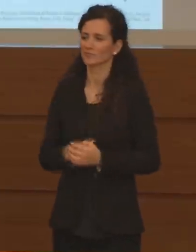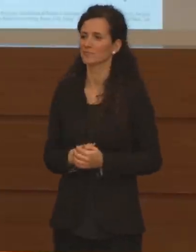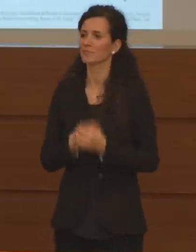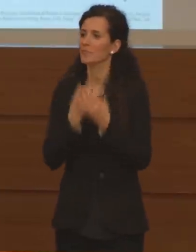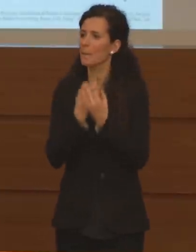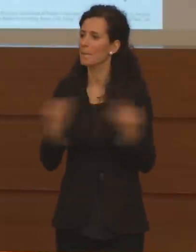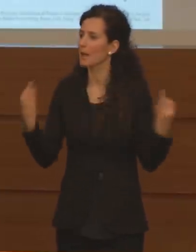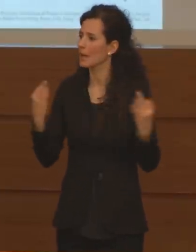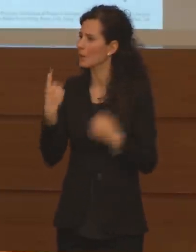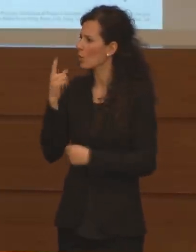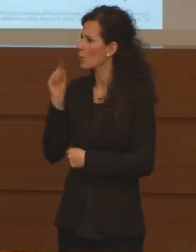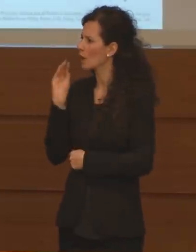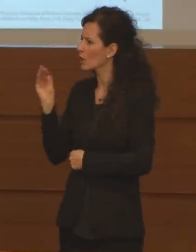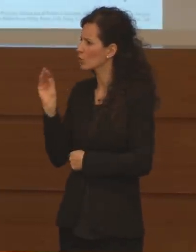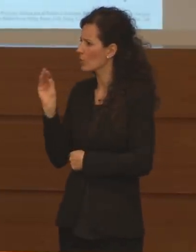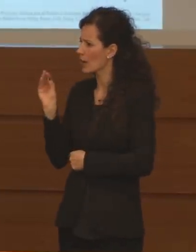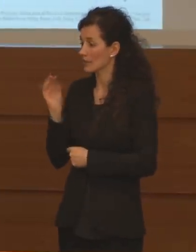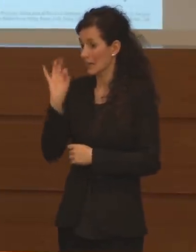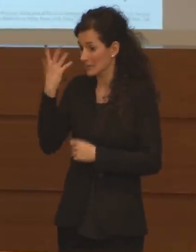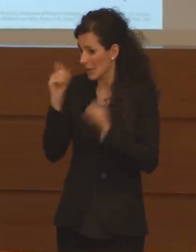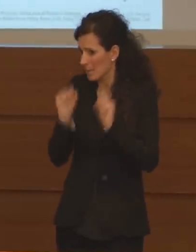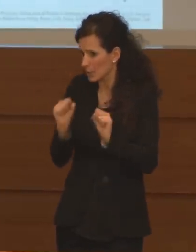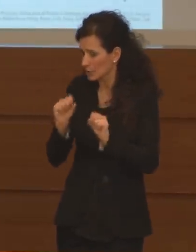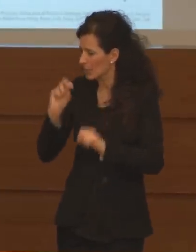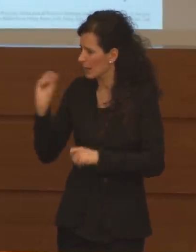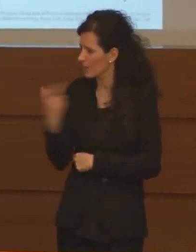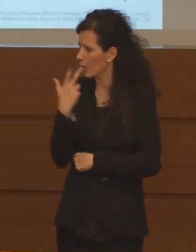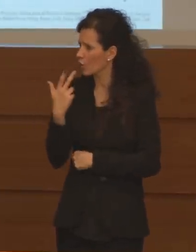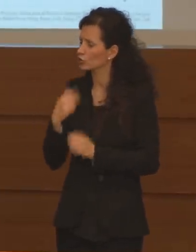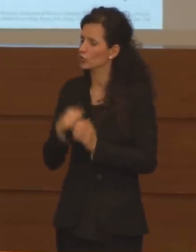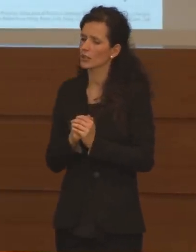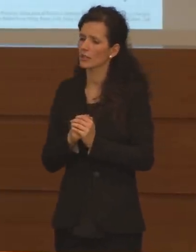(domanda giornalista) Una domanda su Roma se possibile, velocissima. Da oggi la chiesa